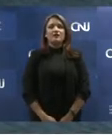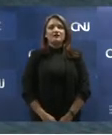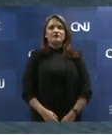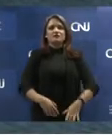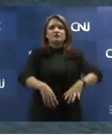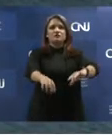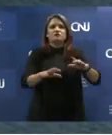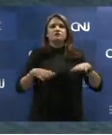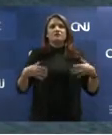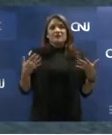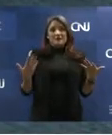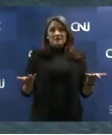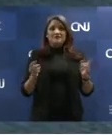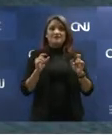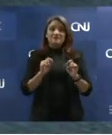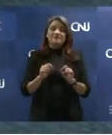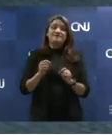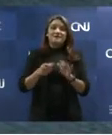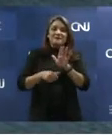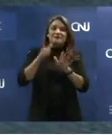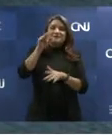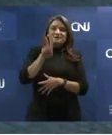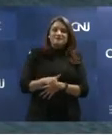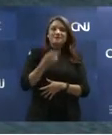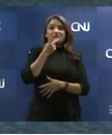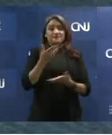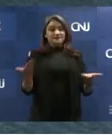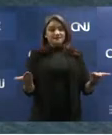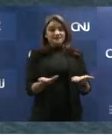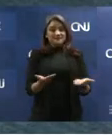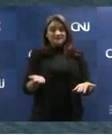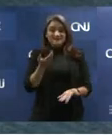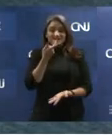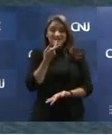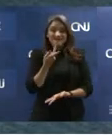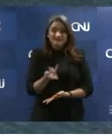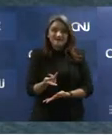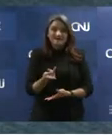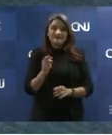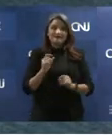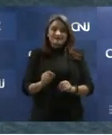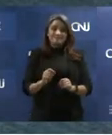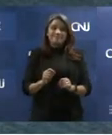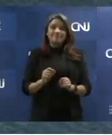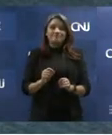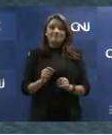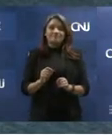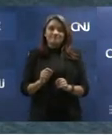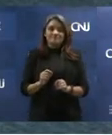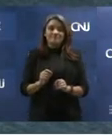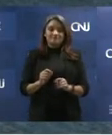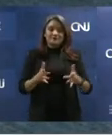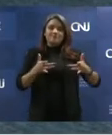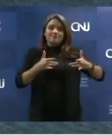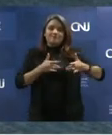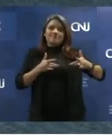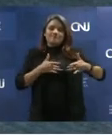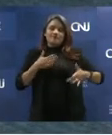não podia deixar de mencionar, registrar um, voto de solidariedade seu presidente a meu povo pernambucano e recifense, às tragédias